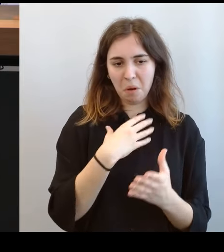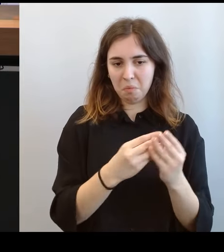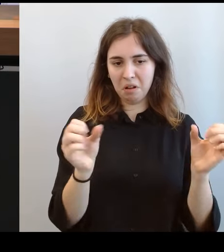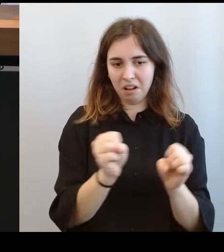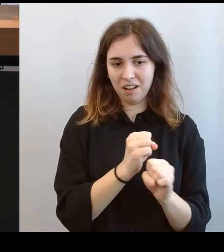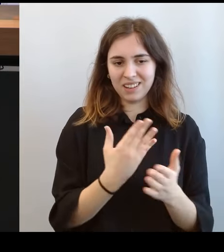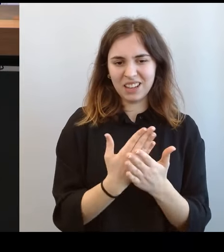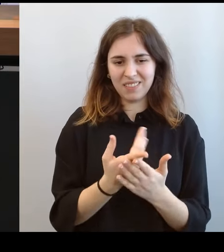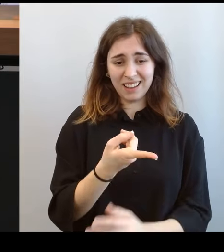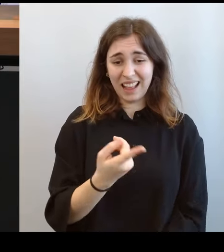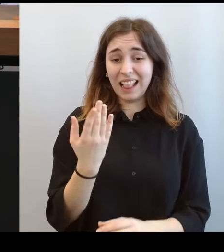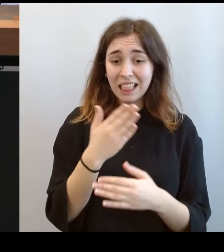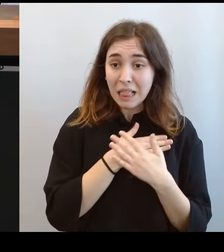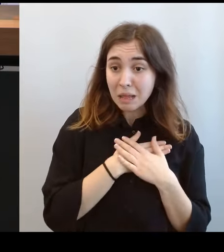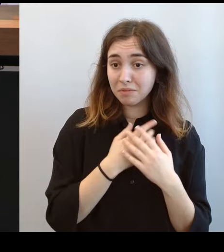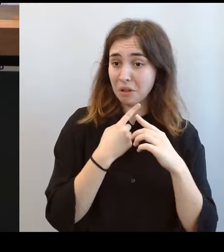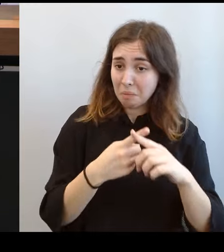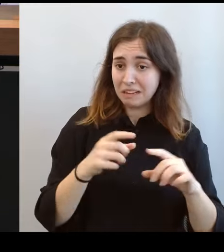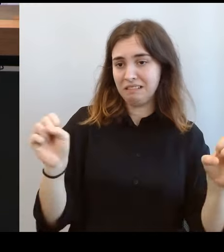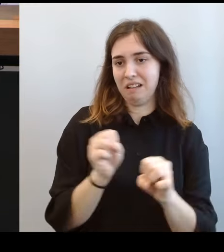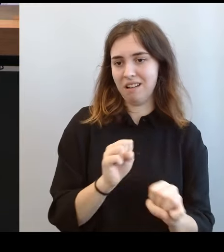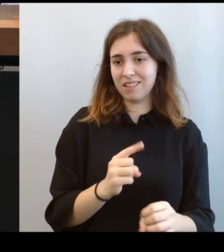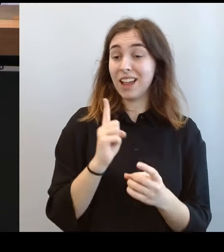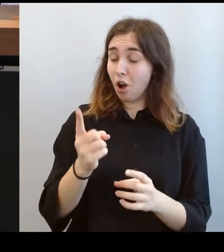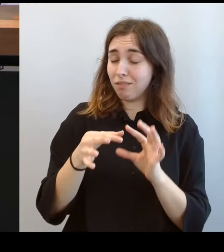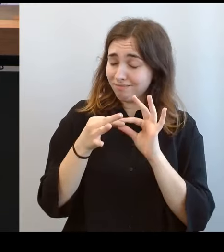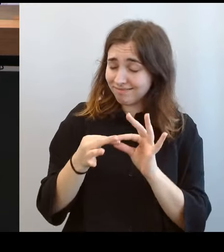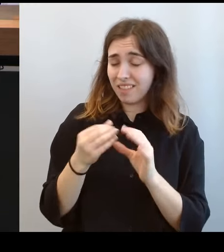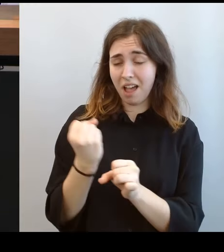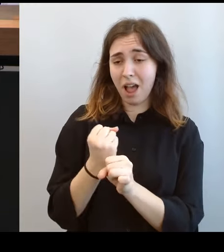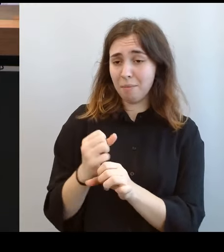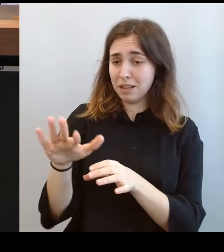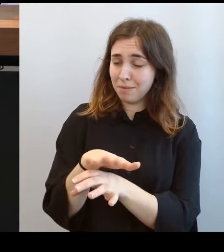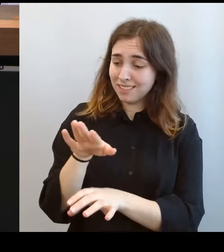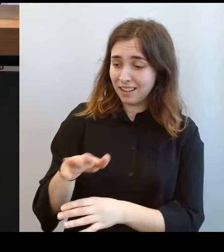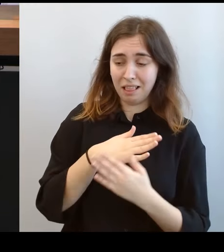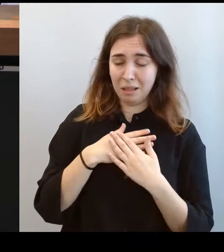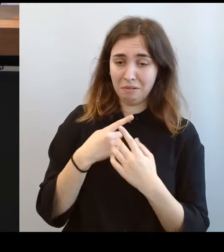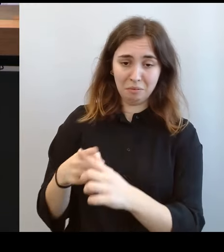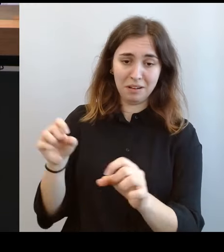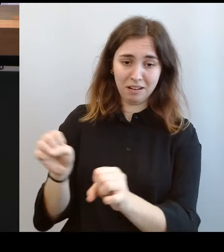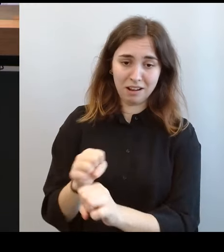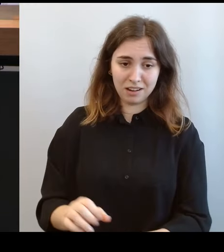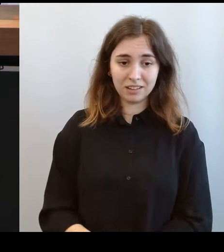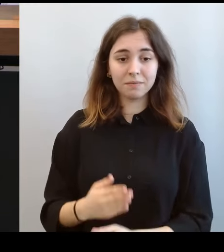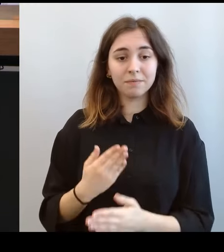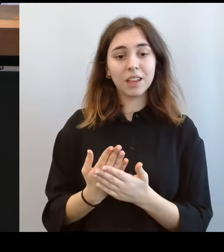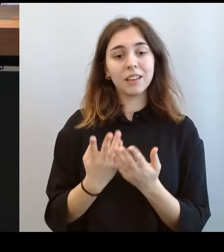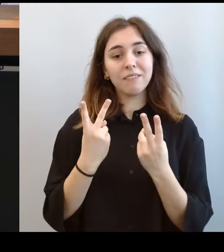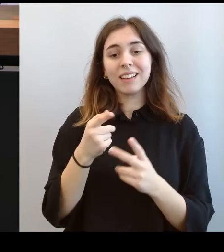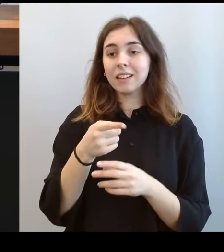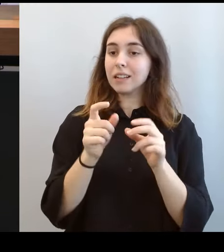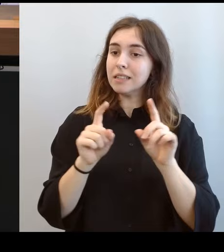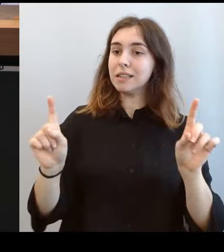Es kommt darauf an, transparent und seriös damit umzugehen. Dies gilt im Senat genauso wie zum Beispiel auf einem